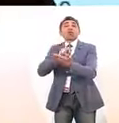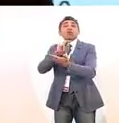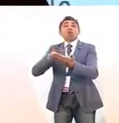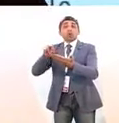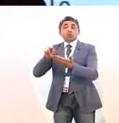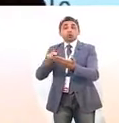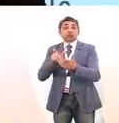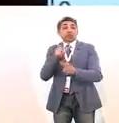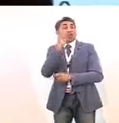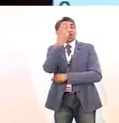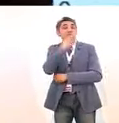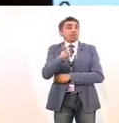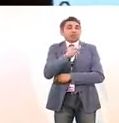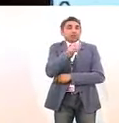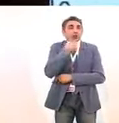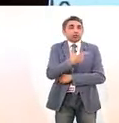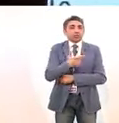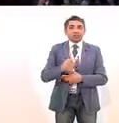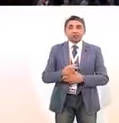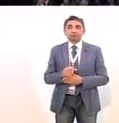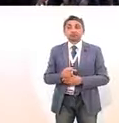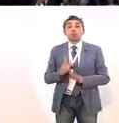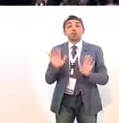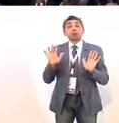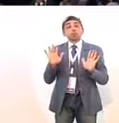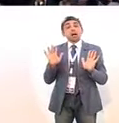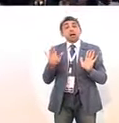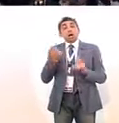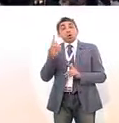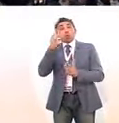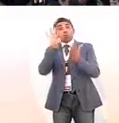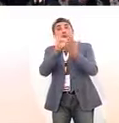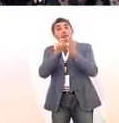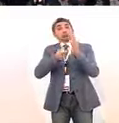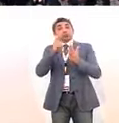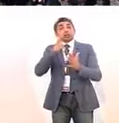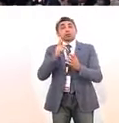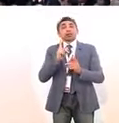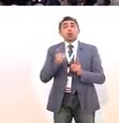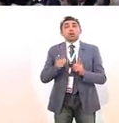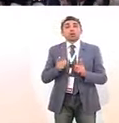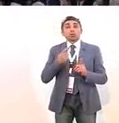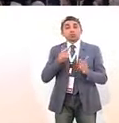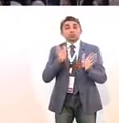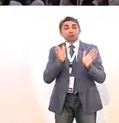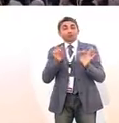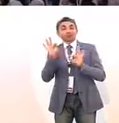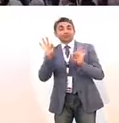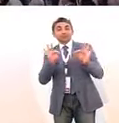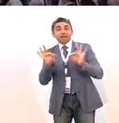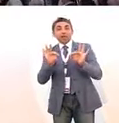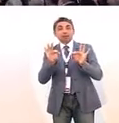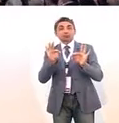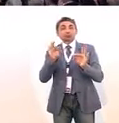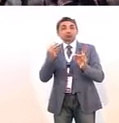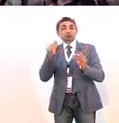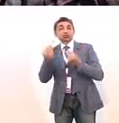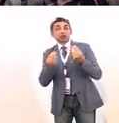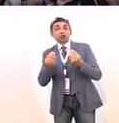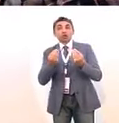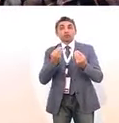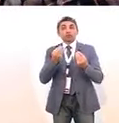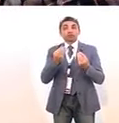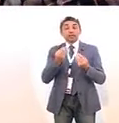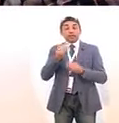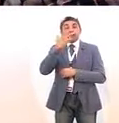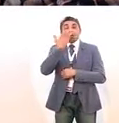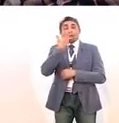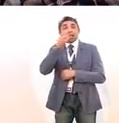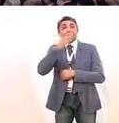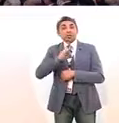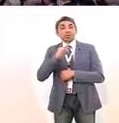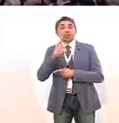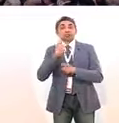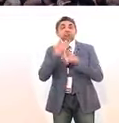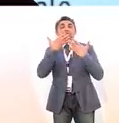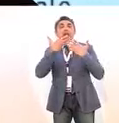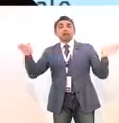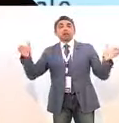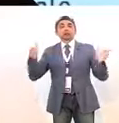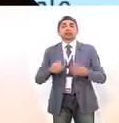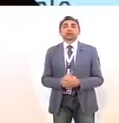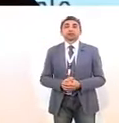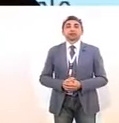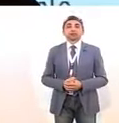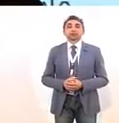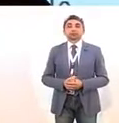punto è che questo schema di gioco richiede al centro di essere più aperti. Non si possono